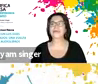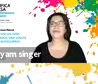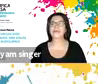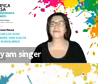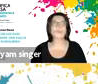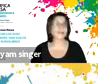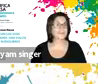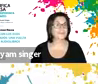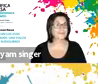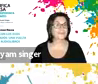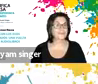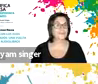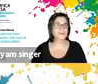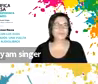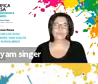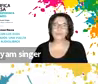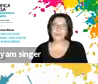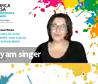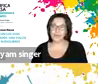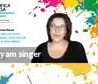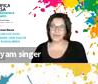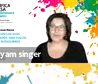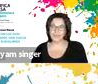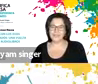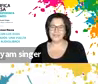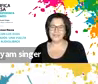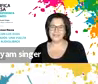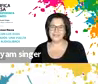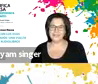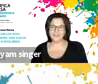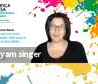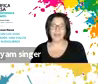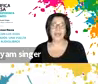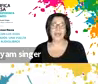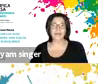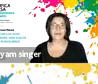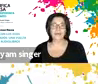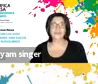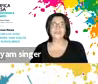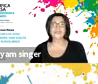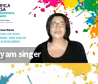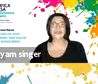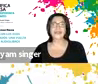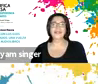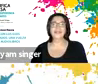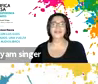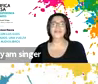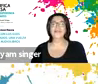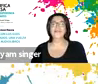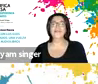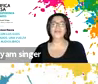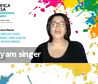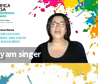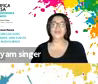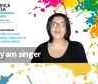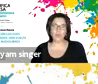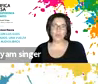Bien. Muy buenas noches. Antes de comenzar quisiera enviar un saludo